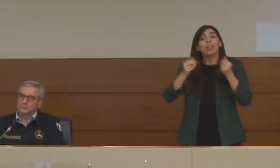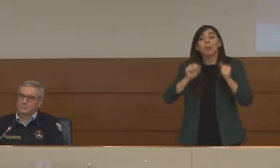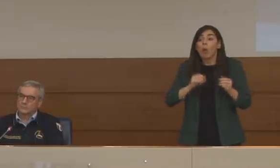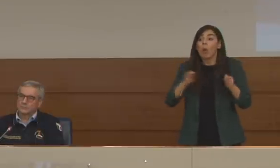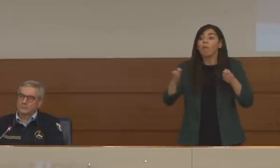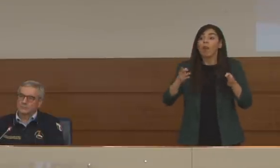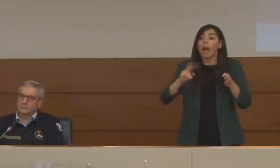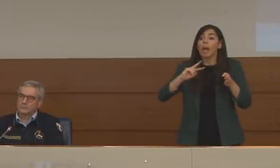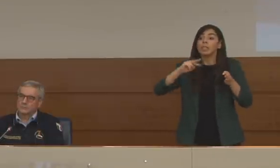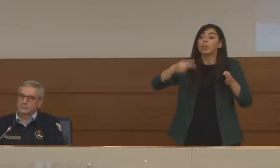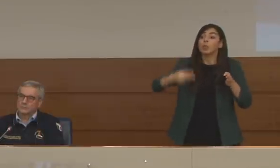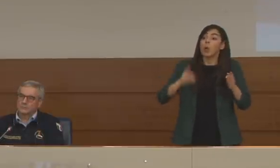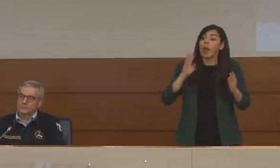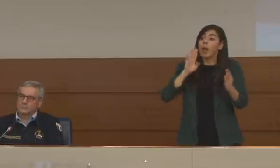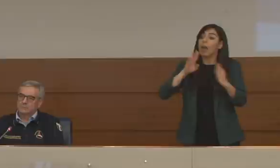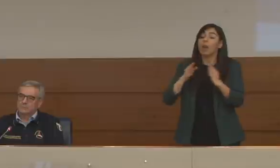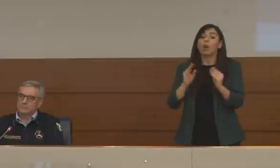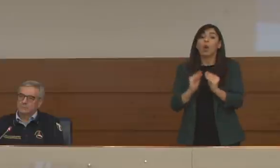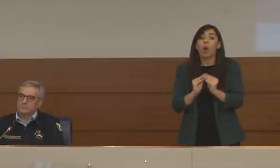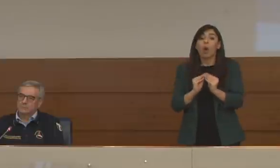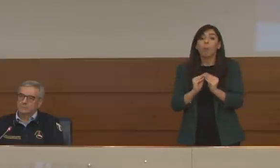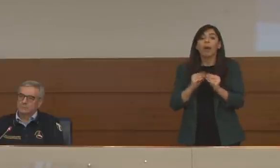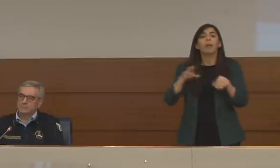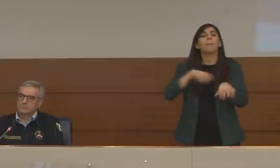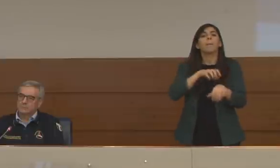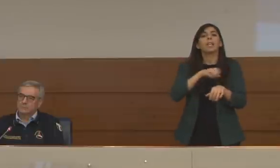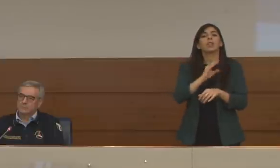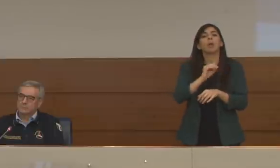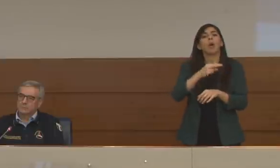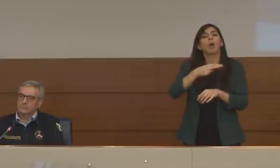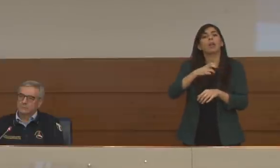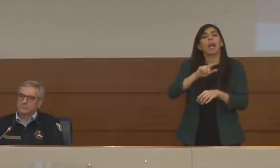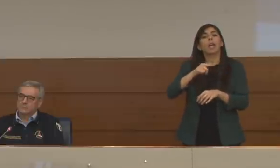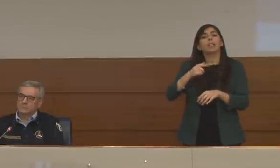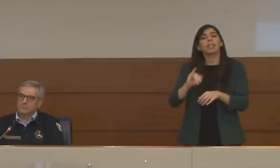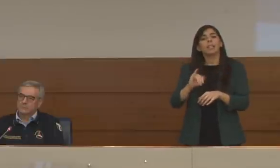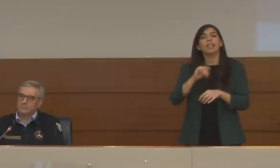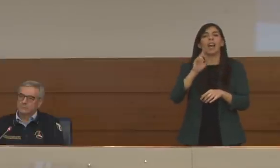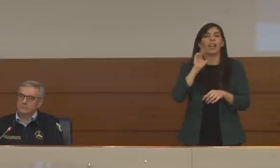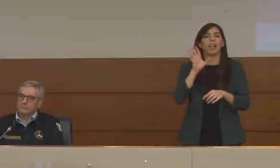Dal ministro Bonetti, per esempio, viene una richiesta di